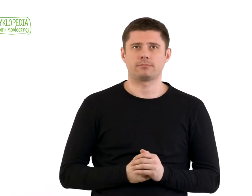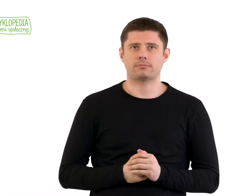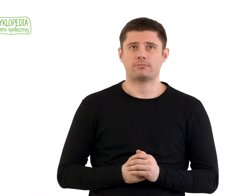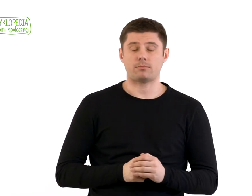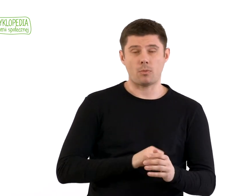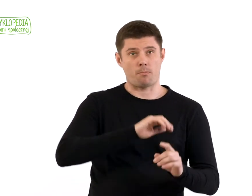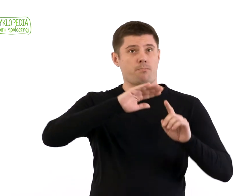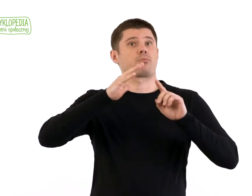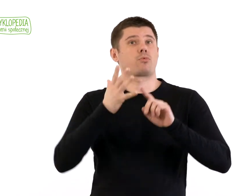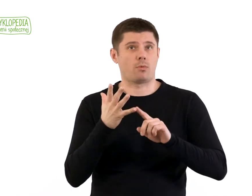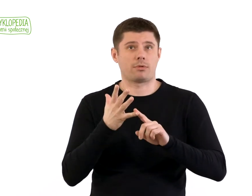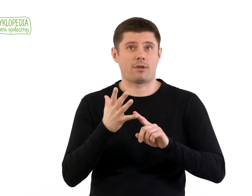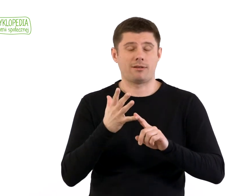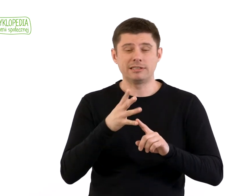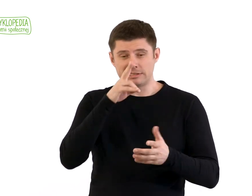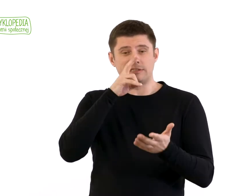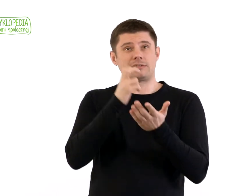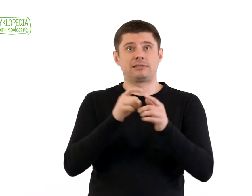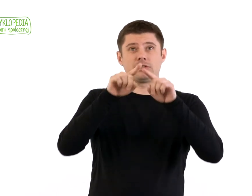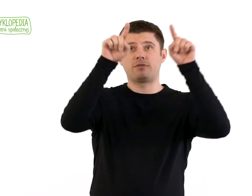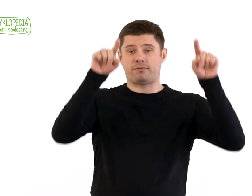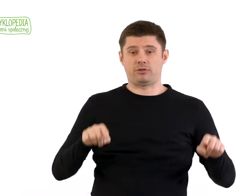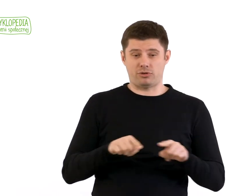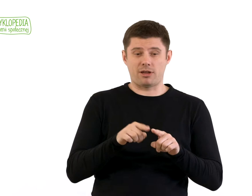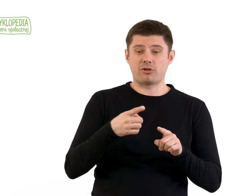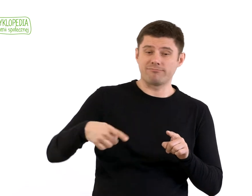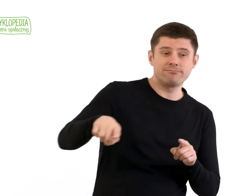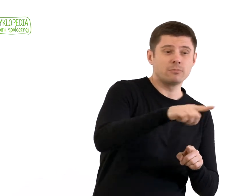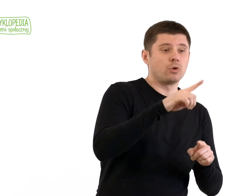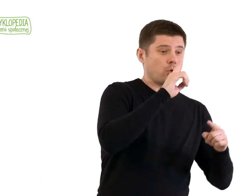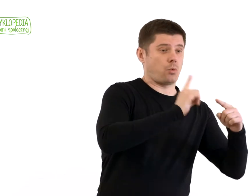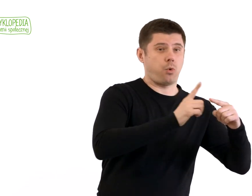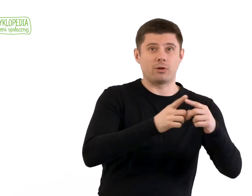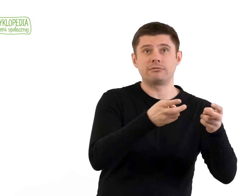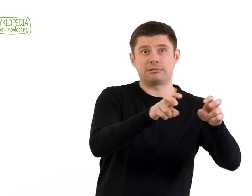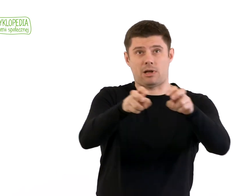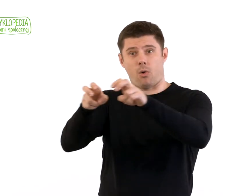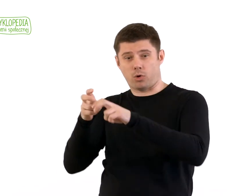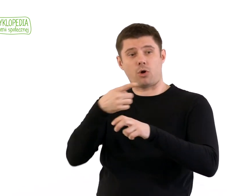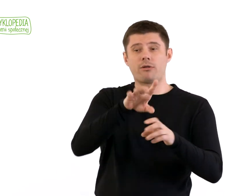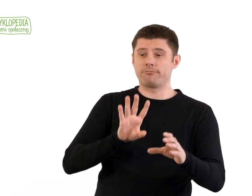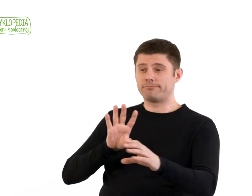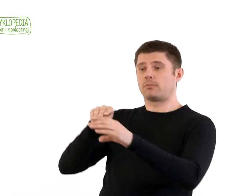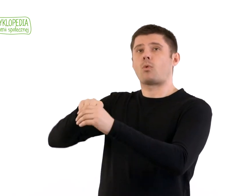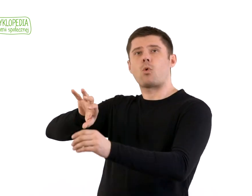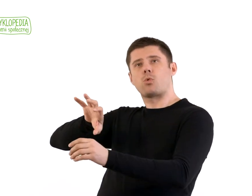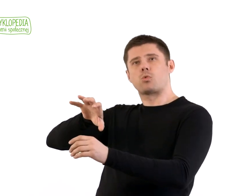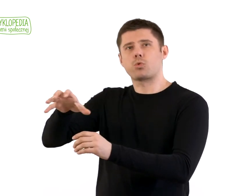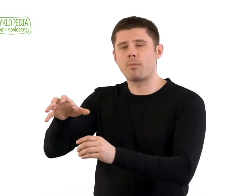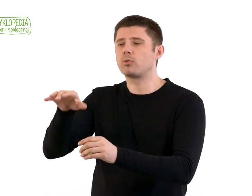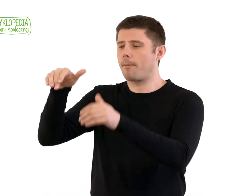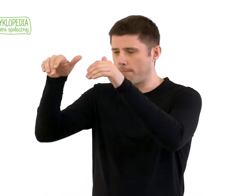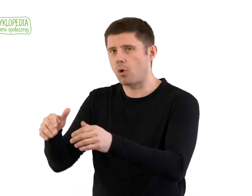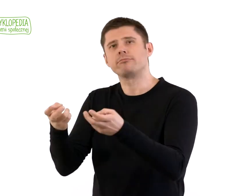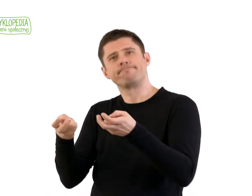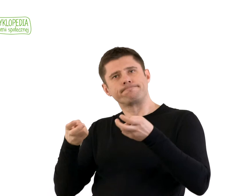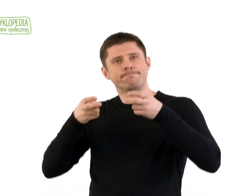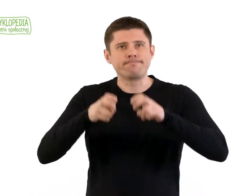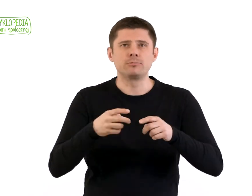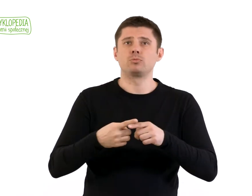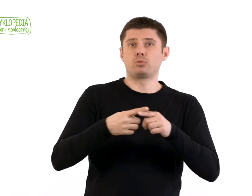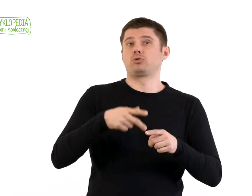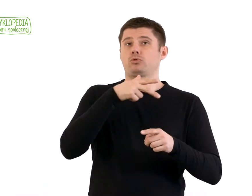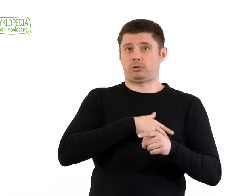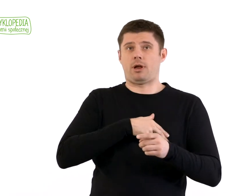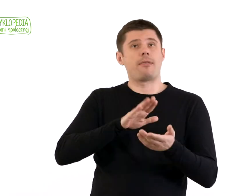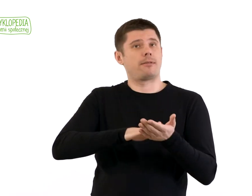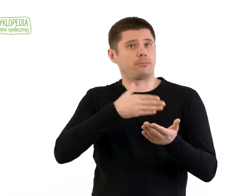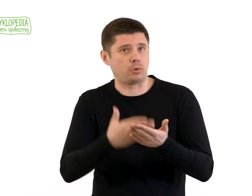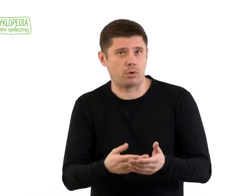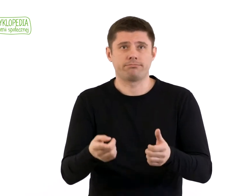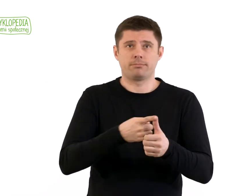5. zaświadczenia potwierdzające, że założyciele należą do grupy uprawnionych do założenia spółdzielni socjalnej: